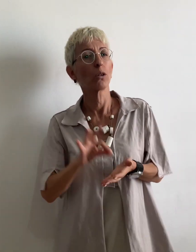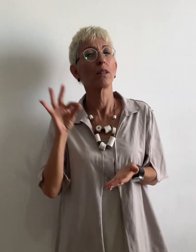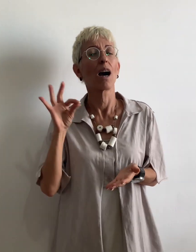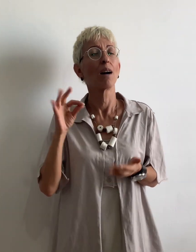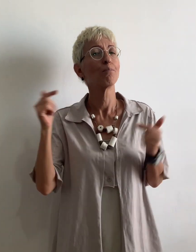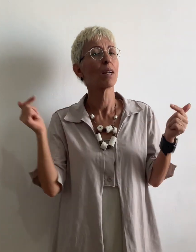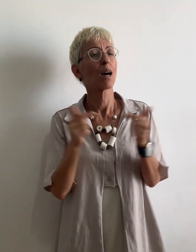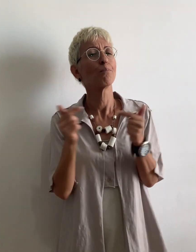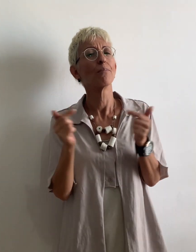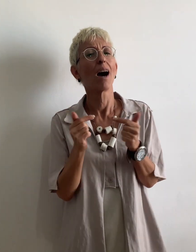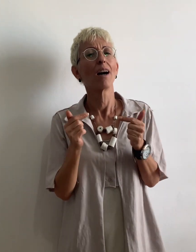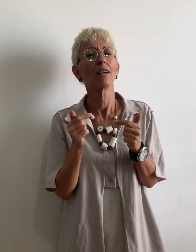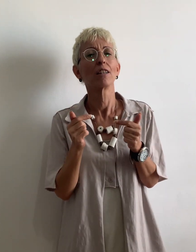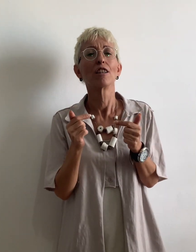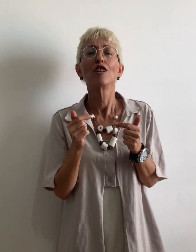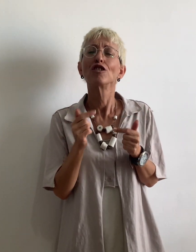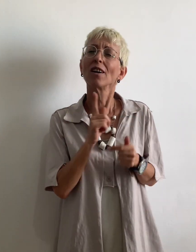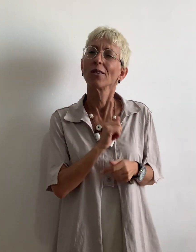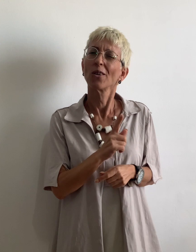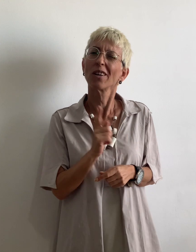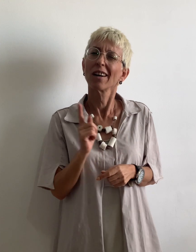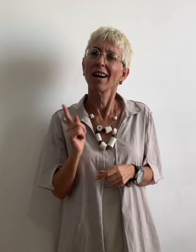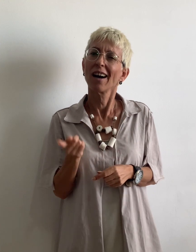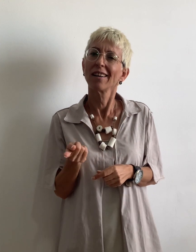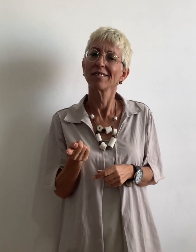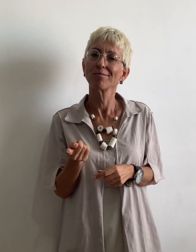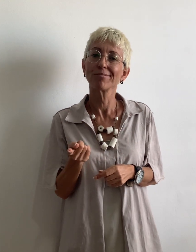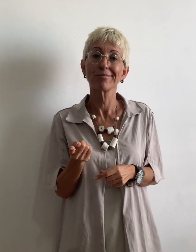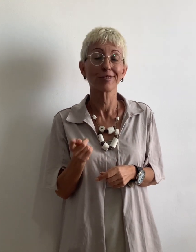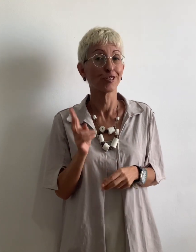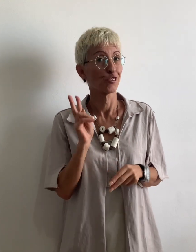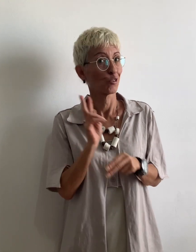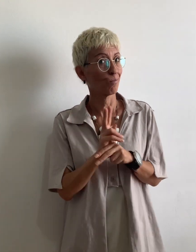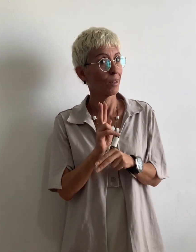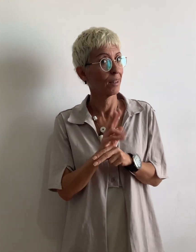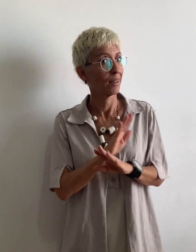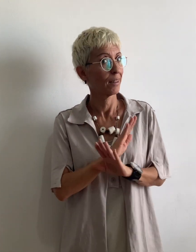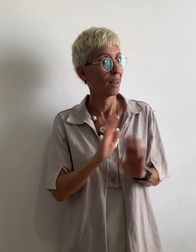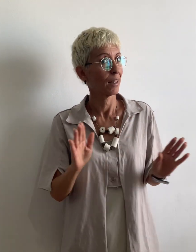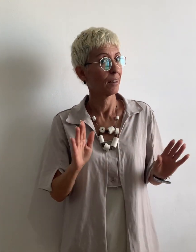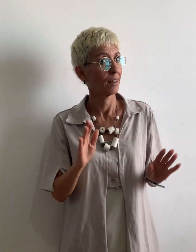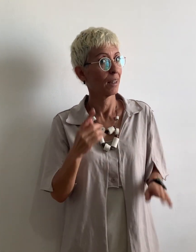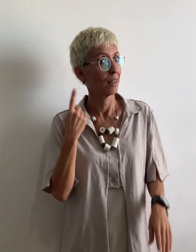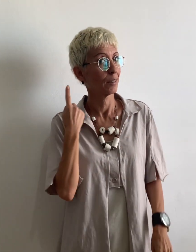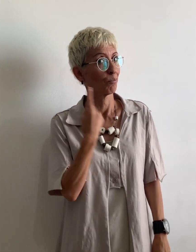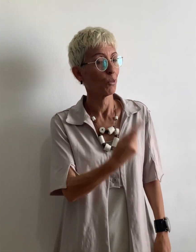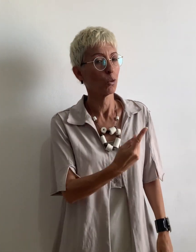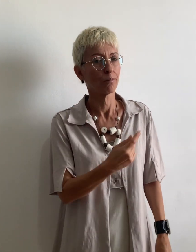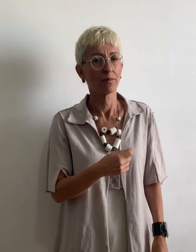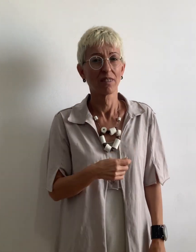בְּאוֹתָהּ מִלְחָמָה שֶׁכָּל אֶחָד שׁוֹמֵר רַק עַל עַצְמוֹ